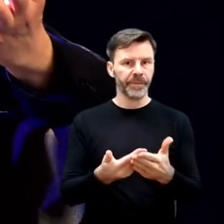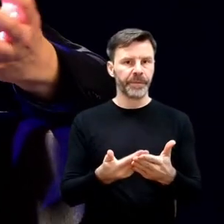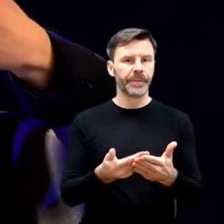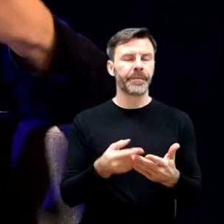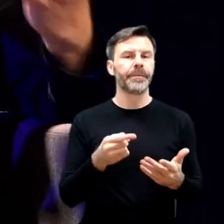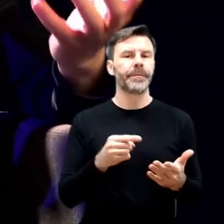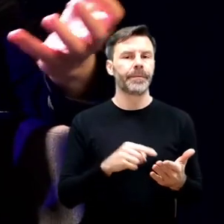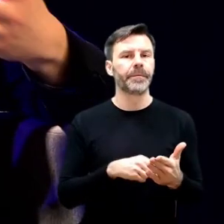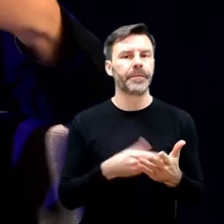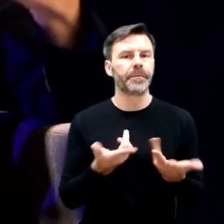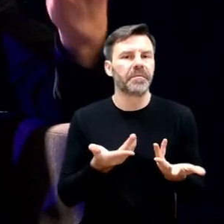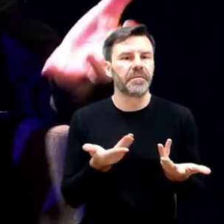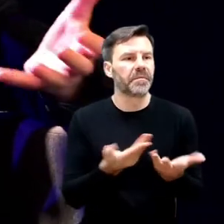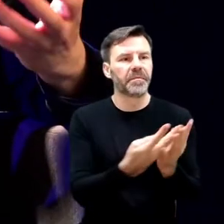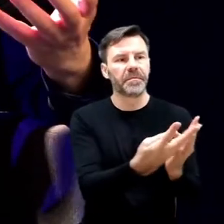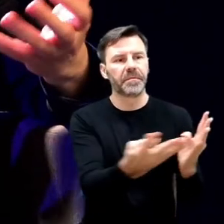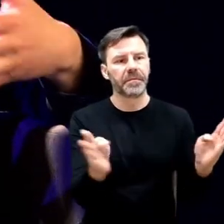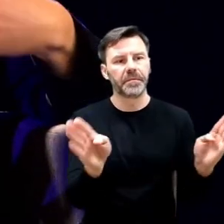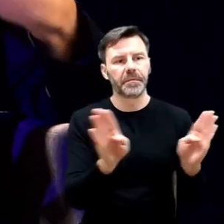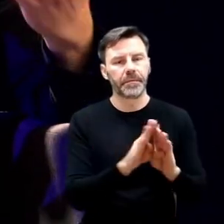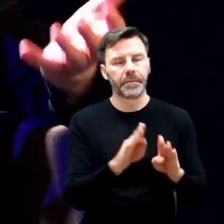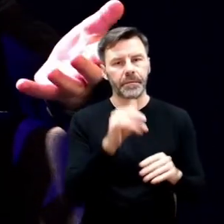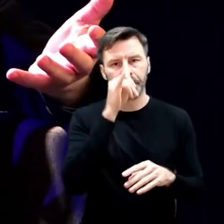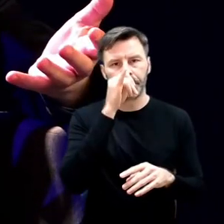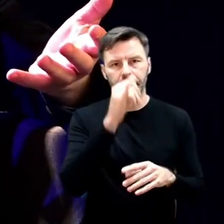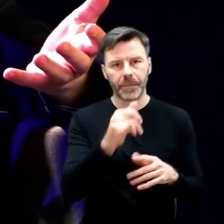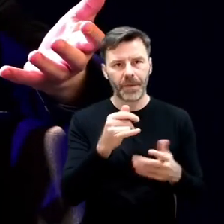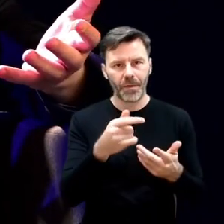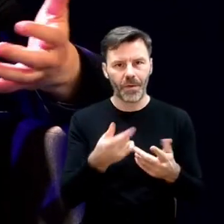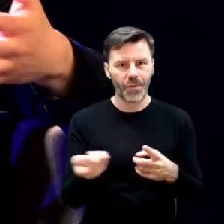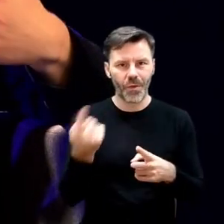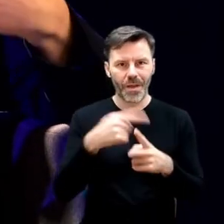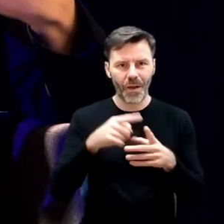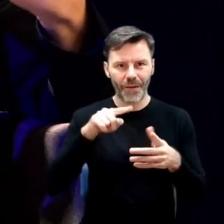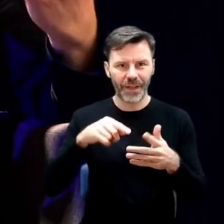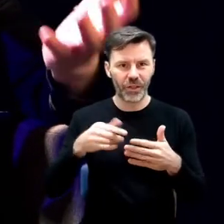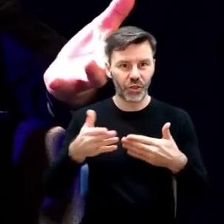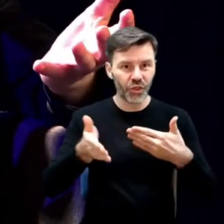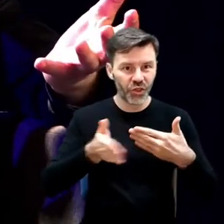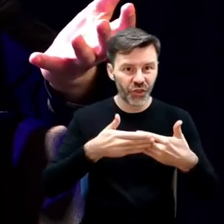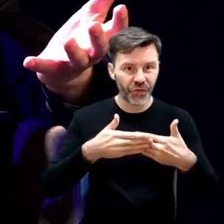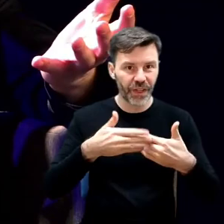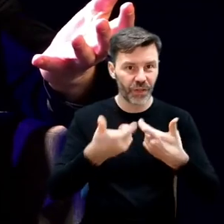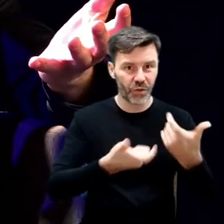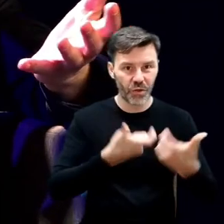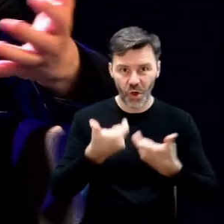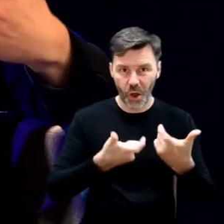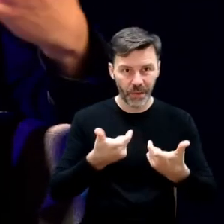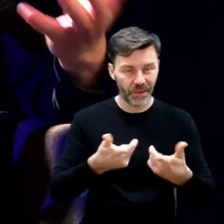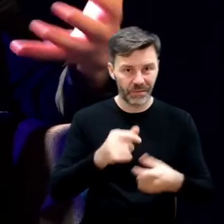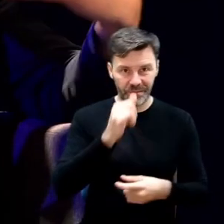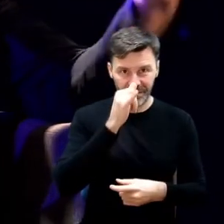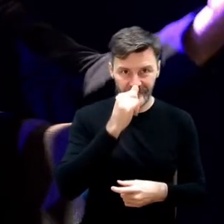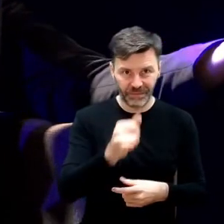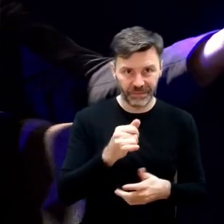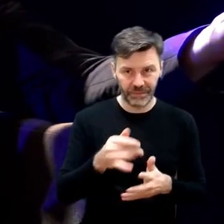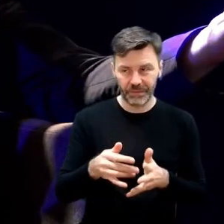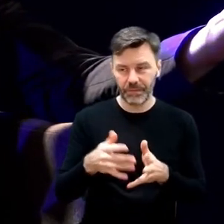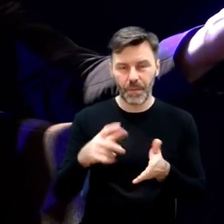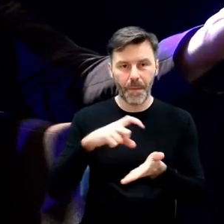których na przykład nie można przekuć dodatkowych otworów drzwiowych, albo na przykład powiększyć przestrzeń i pokoju o sąsiedni moduł.